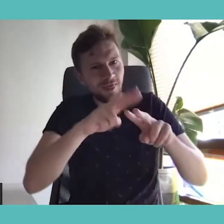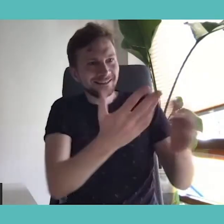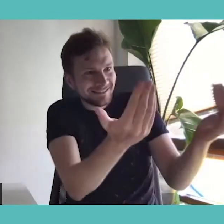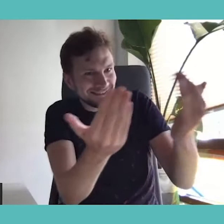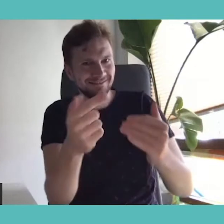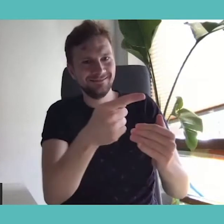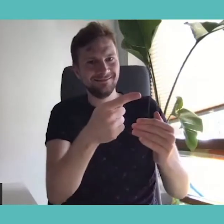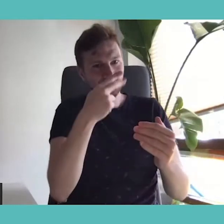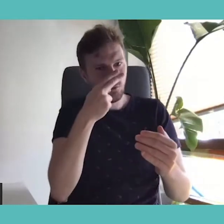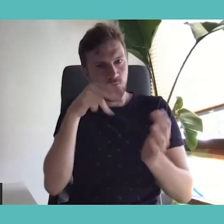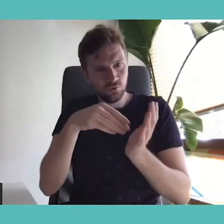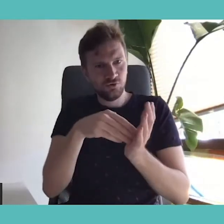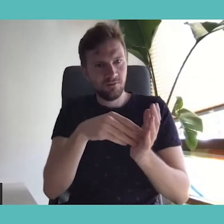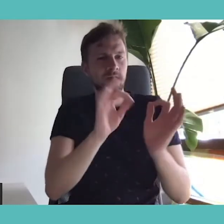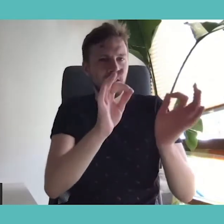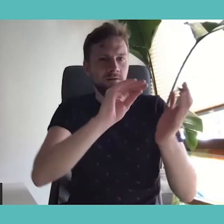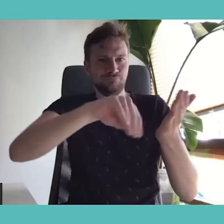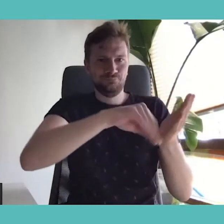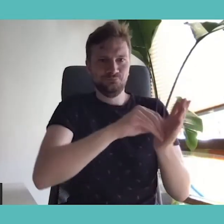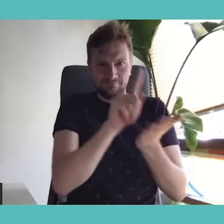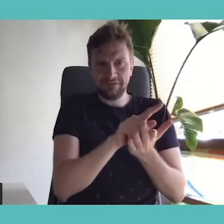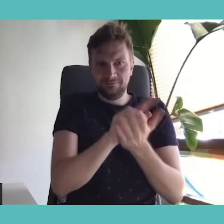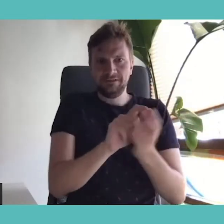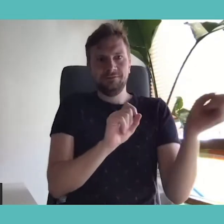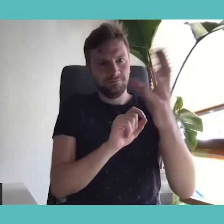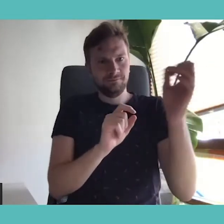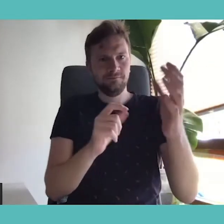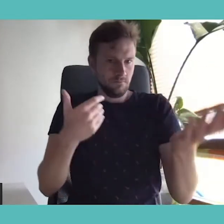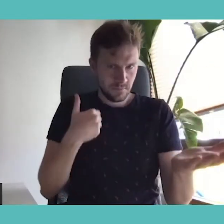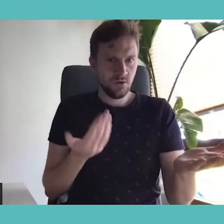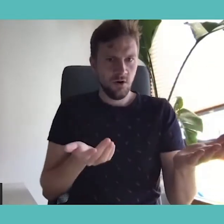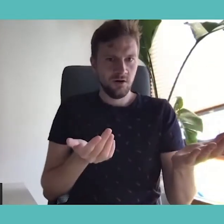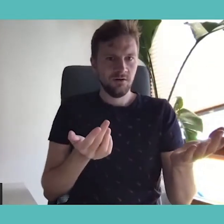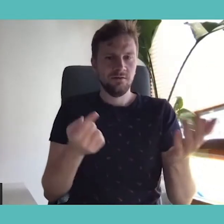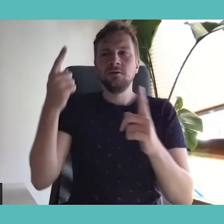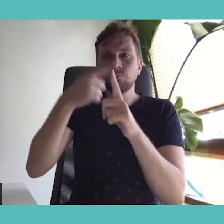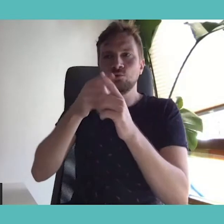Udało nam się zaangażować stowarzyszenia, fundacje, okreslić potrzeby i wspólnie działać, wysyłać pisma.